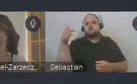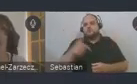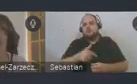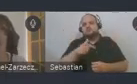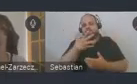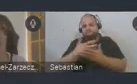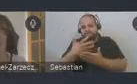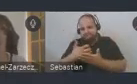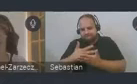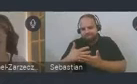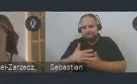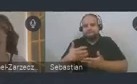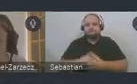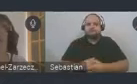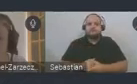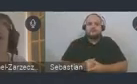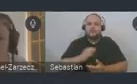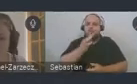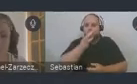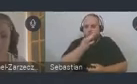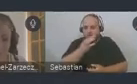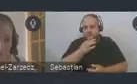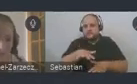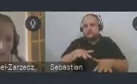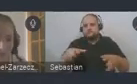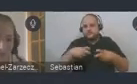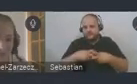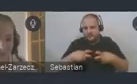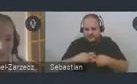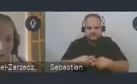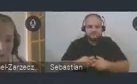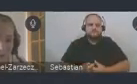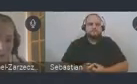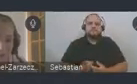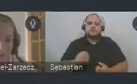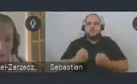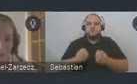Wśród młodszych za dużo siedzą w Internecie". Rozumiem. "Trudność w tłumaczeniu,